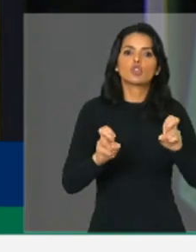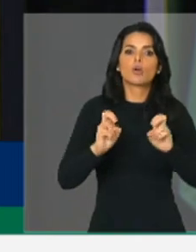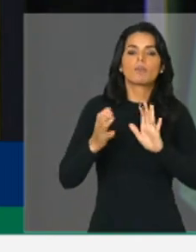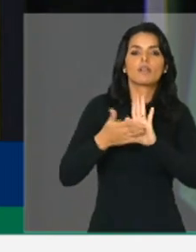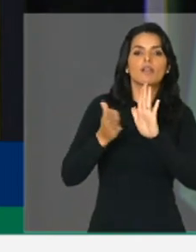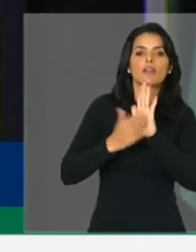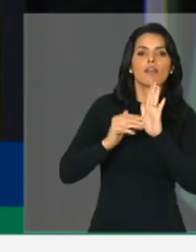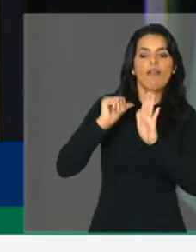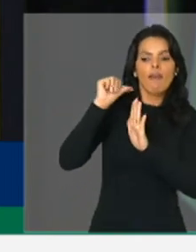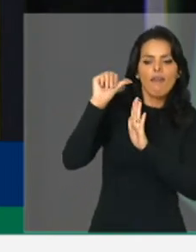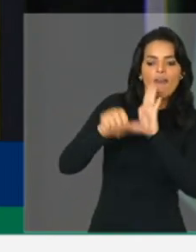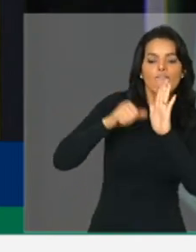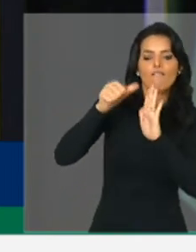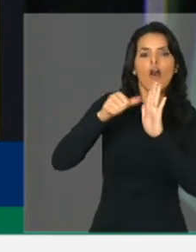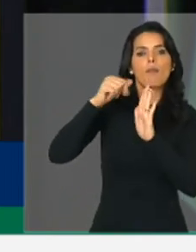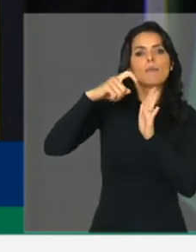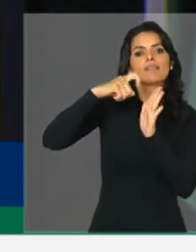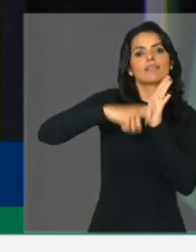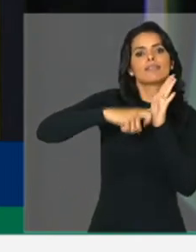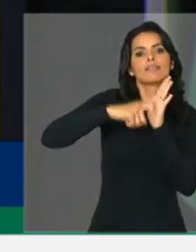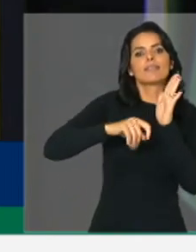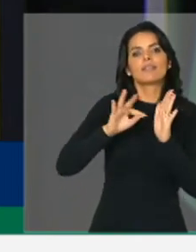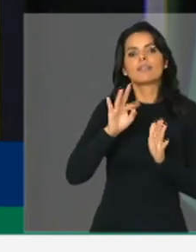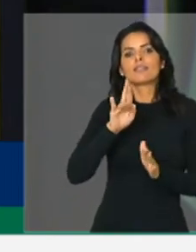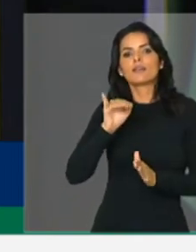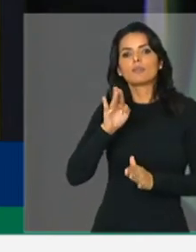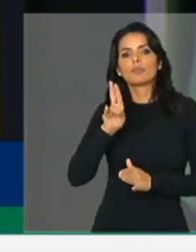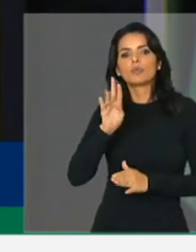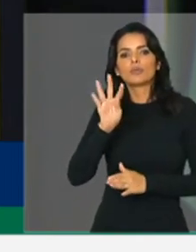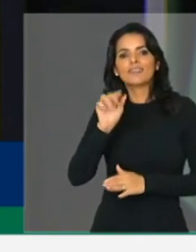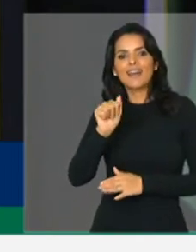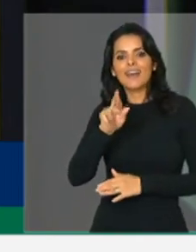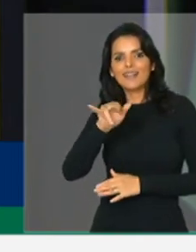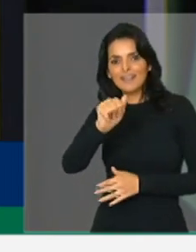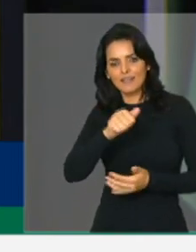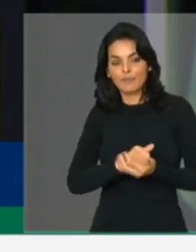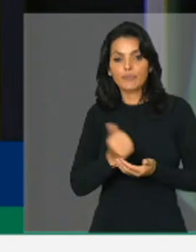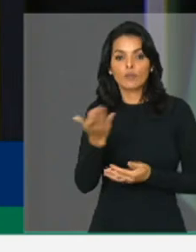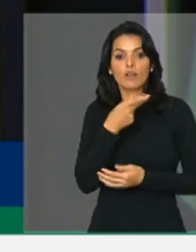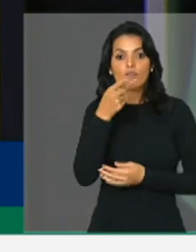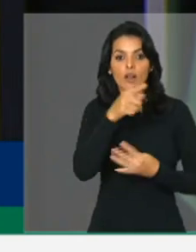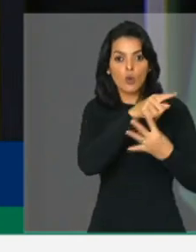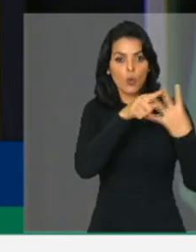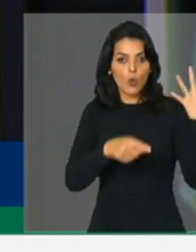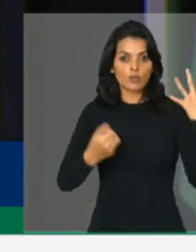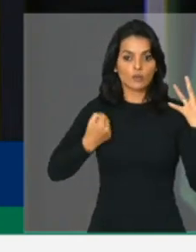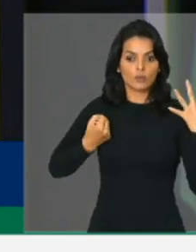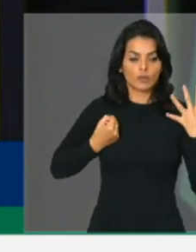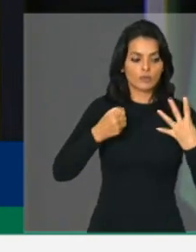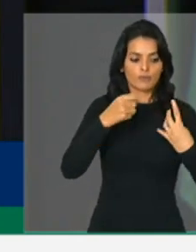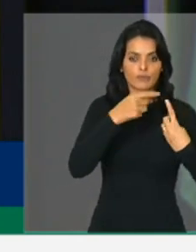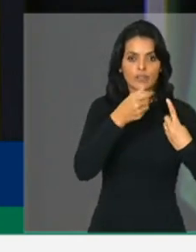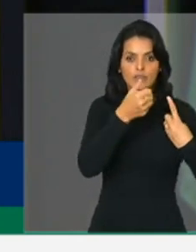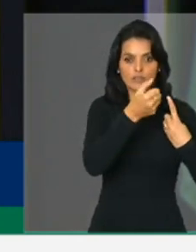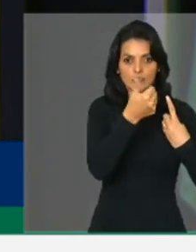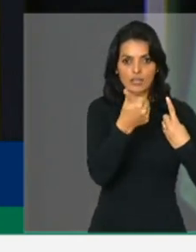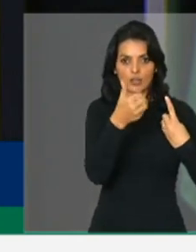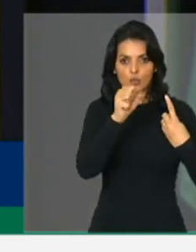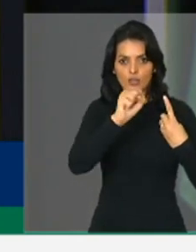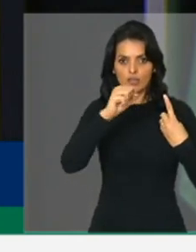184.... O N° 1501, O N° 240 BILHÕES DE REAIS. E O N° 5.4 TRILHÕES DE REAIS. O PRIMEIRO